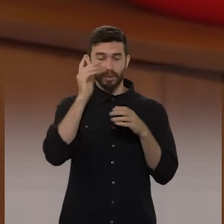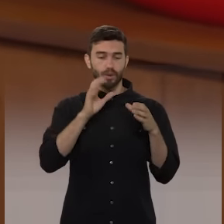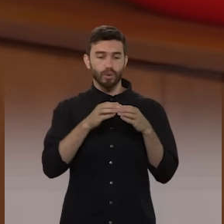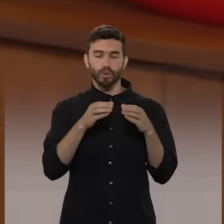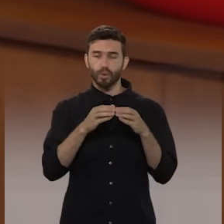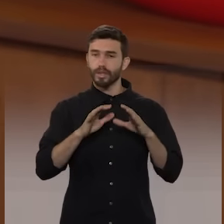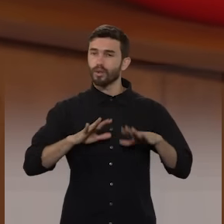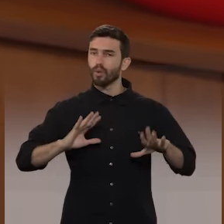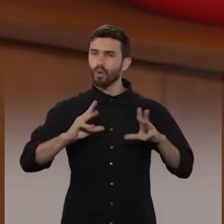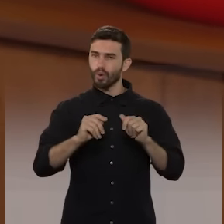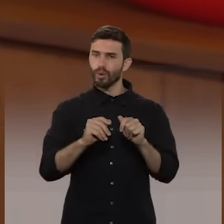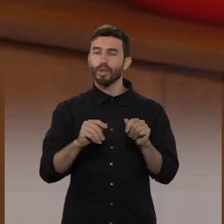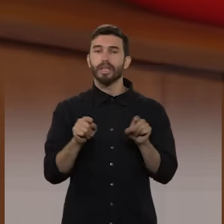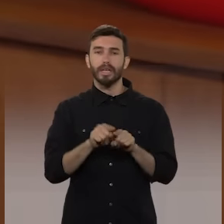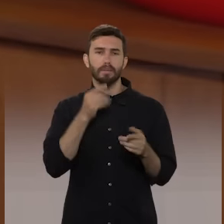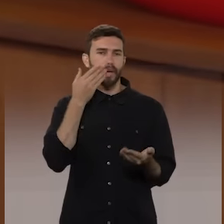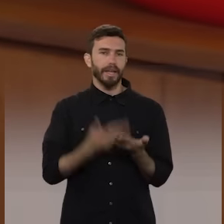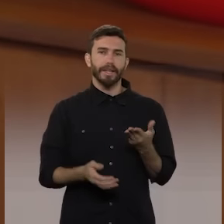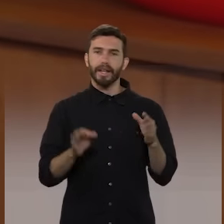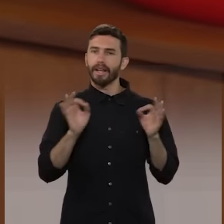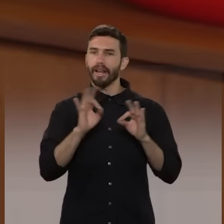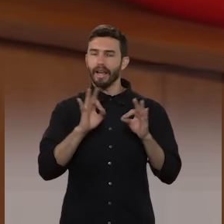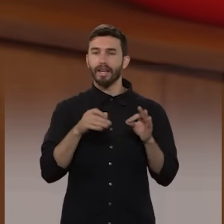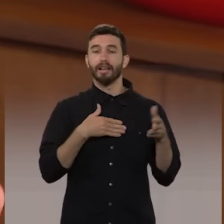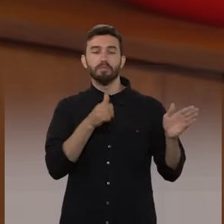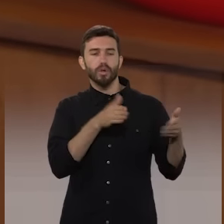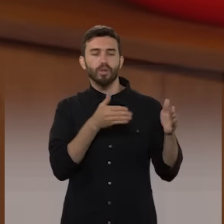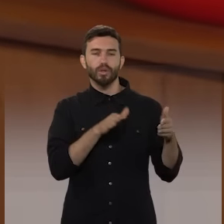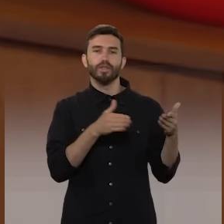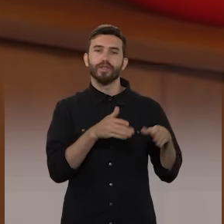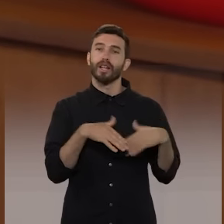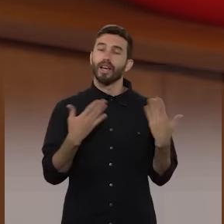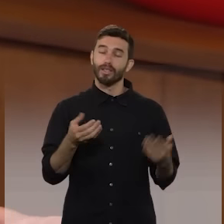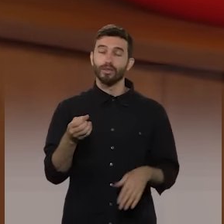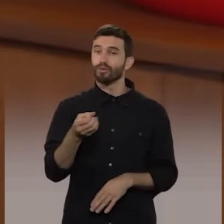sem perder a produtividade que nós tínhamos que ter de um negócio novo. Então, isso foi